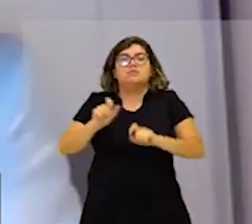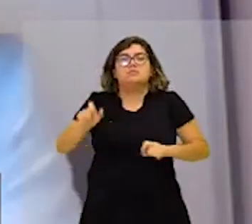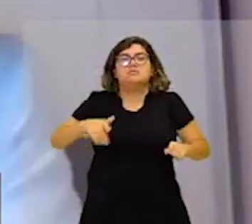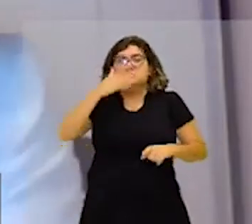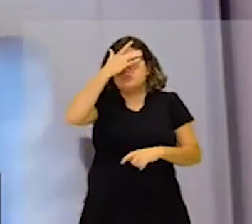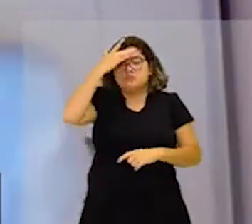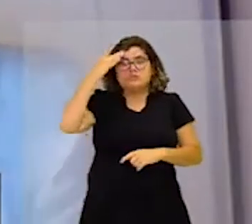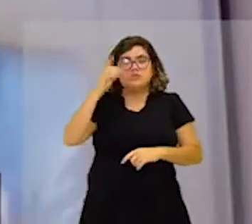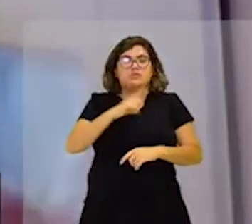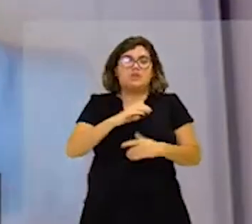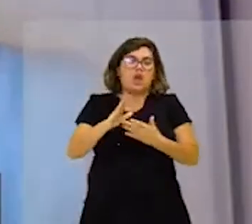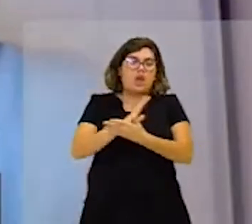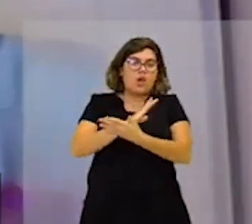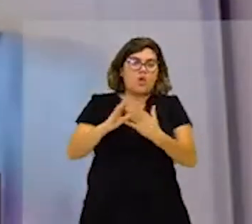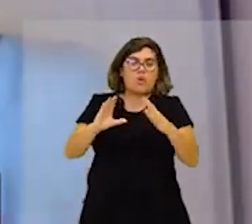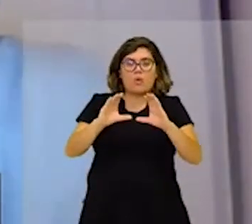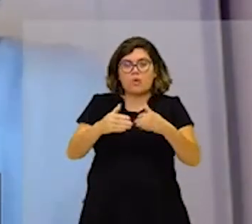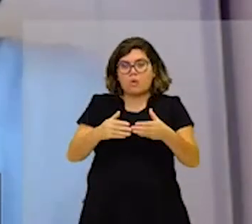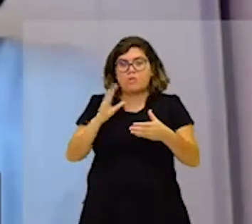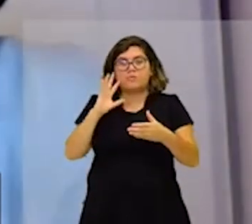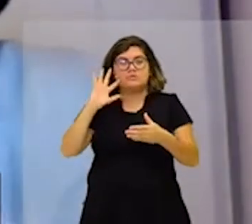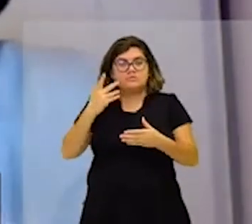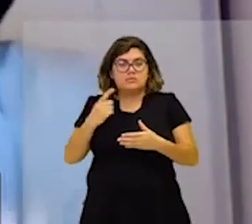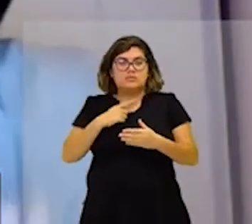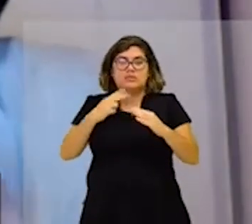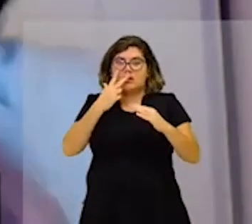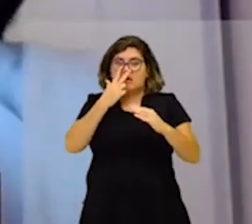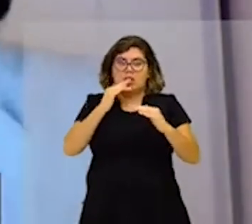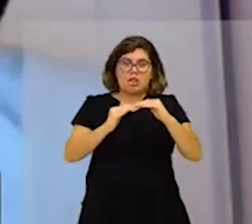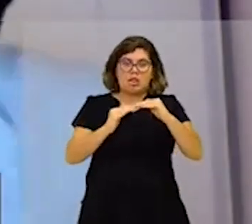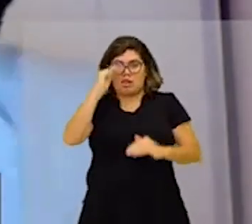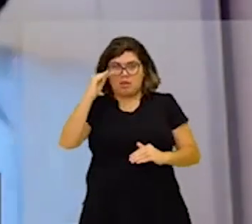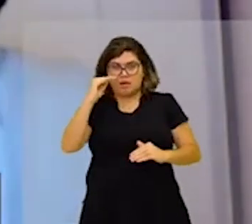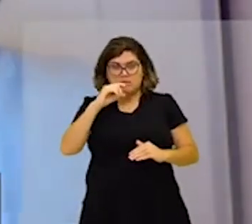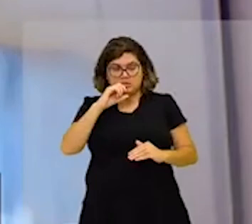ao terminar os grupos de situação significativo de desvantagem quando você compara para outro grupo